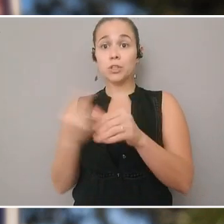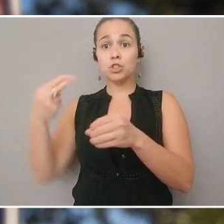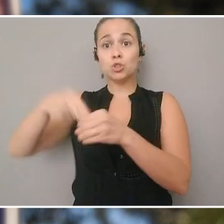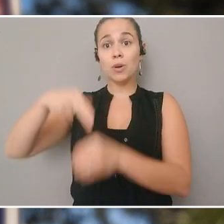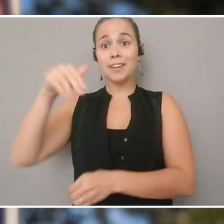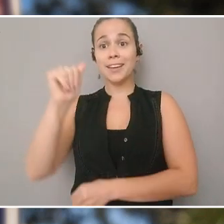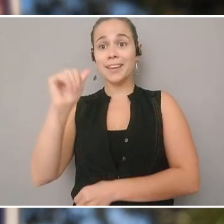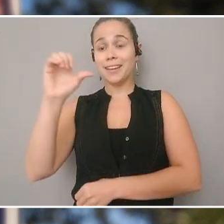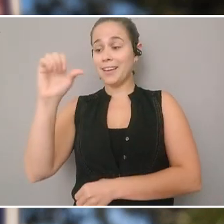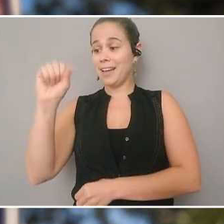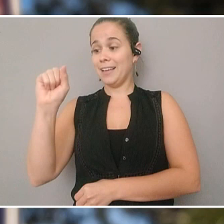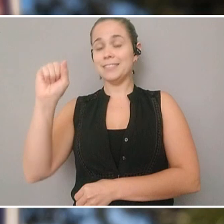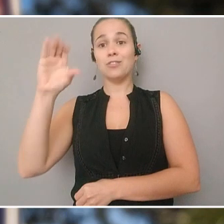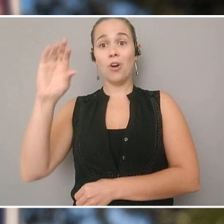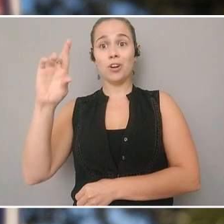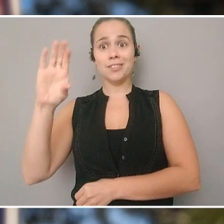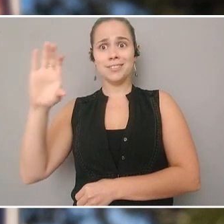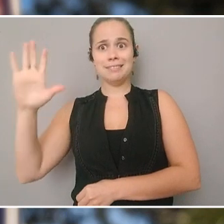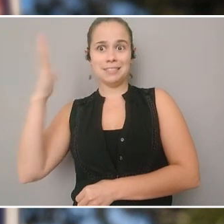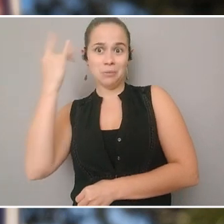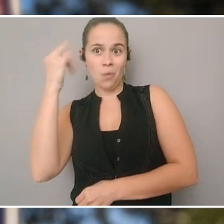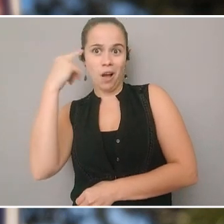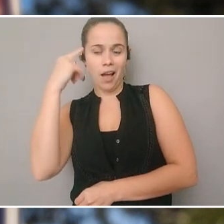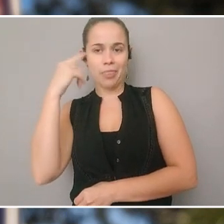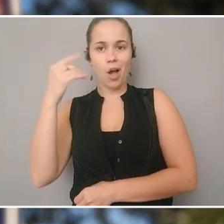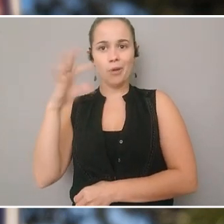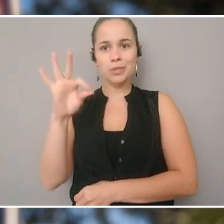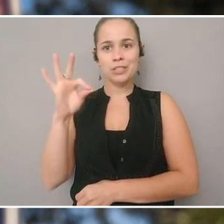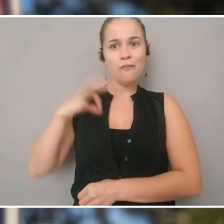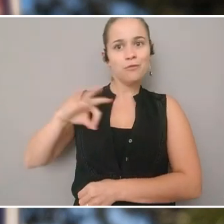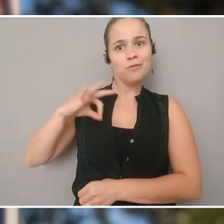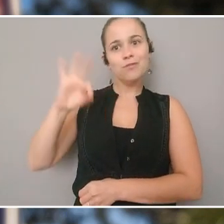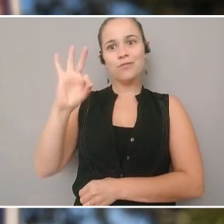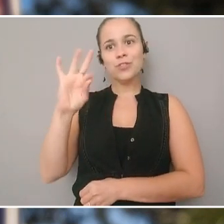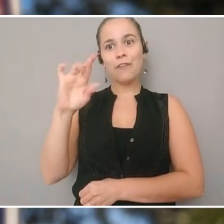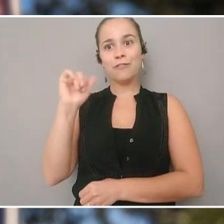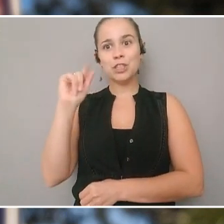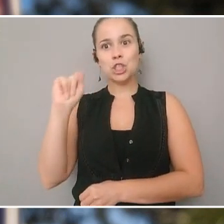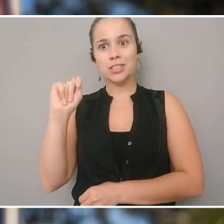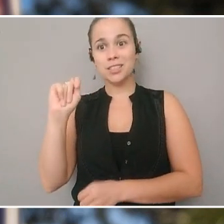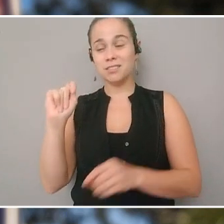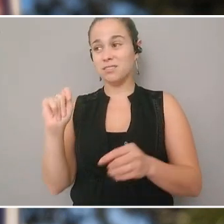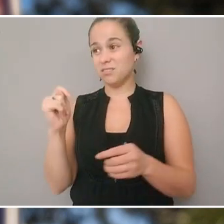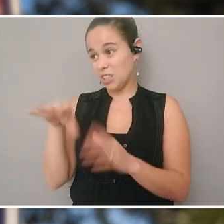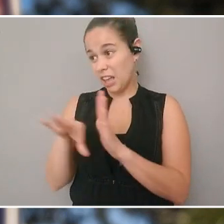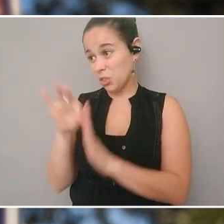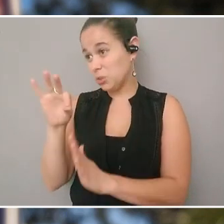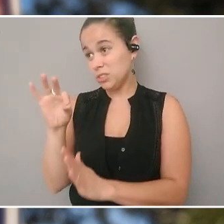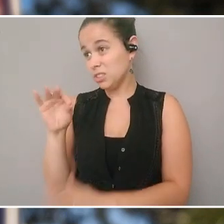era una fraternidad en colegio comunitario. Cuando descubrí que no lo era, me